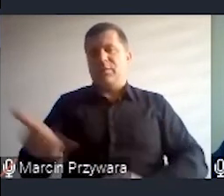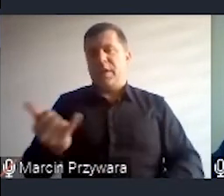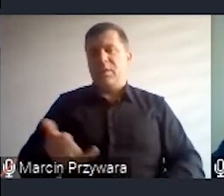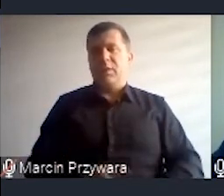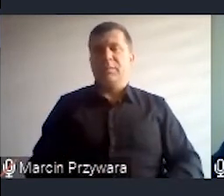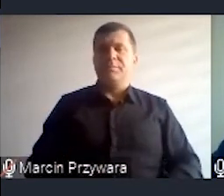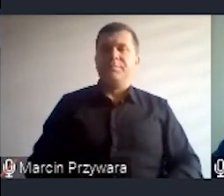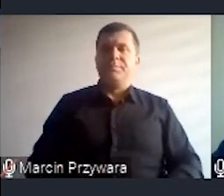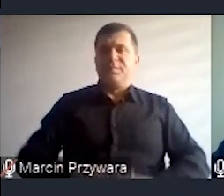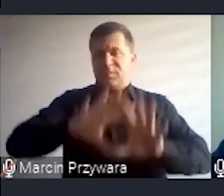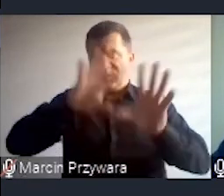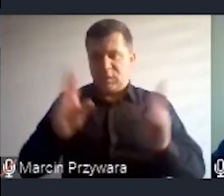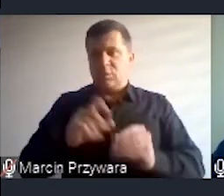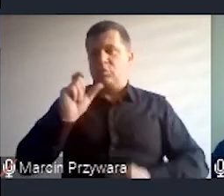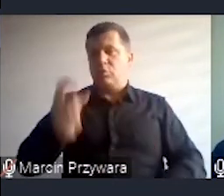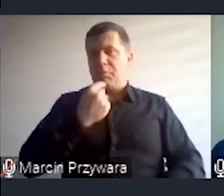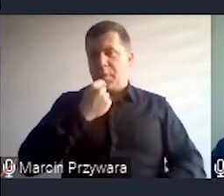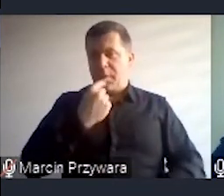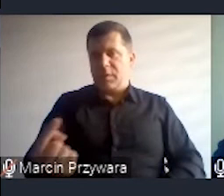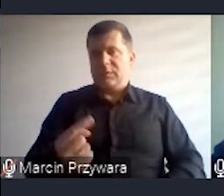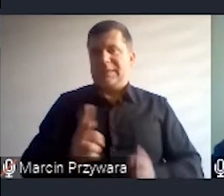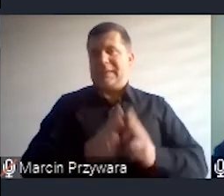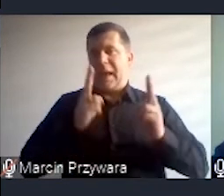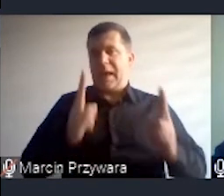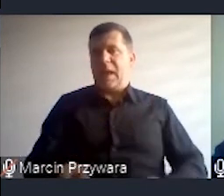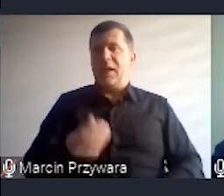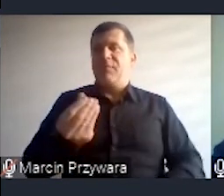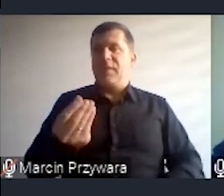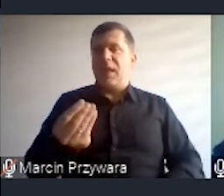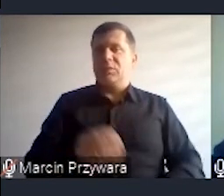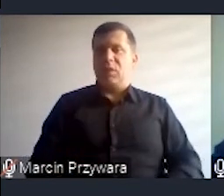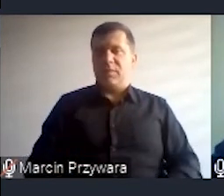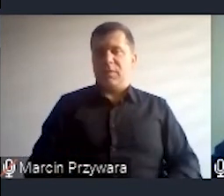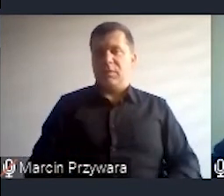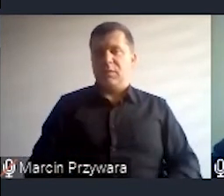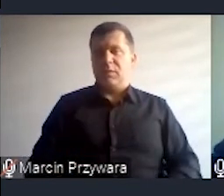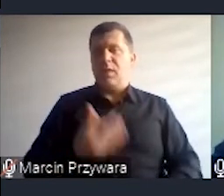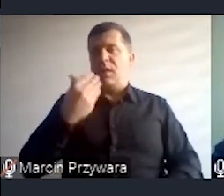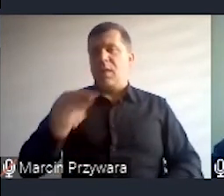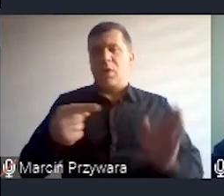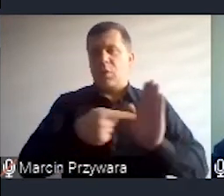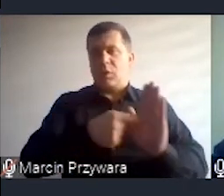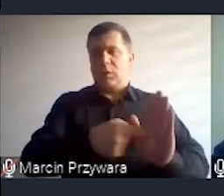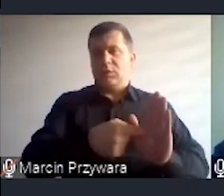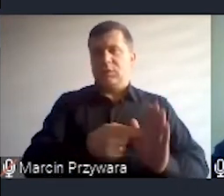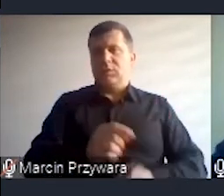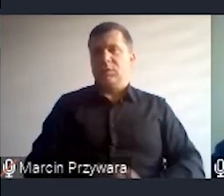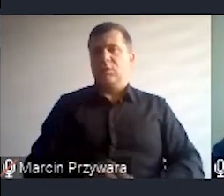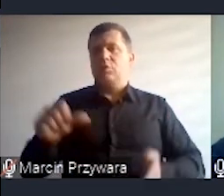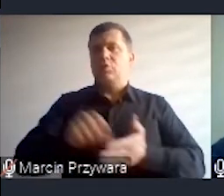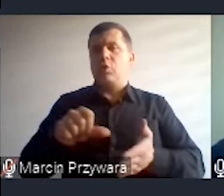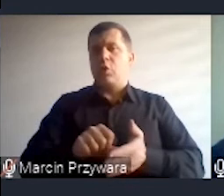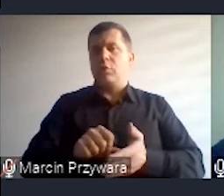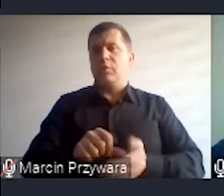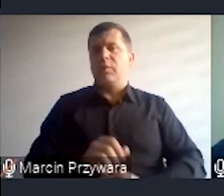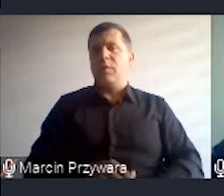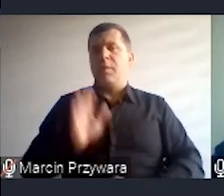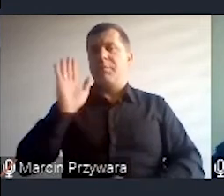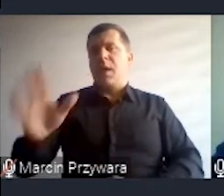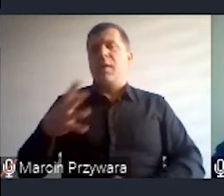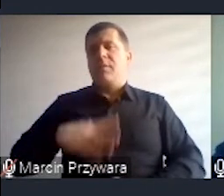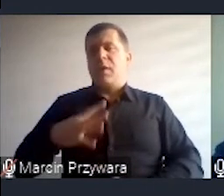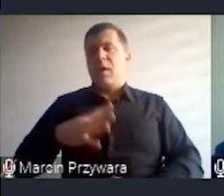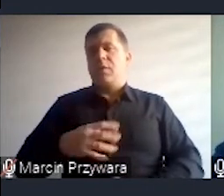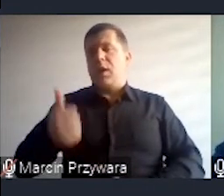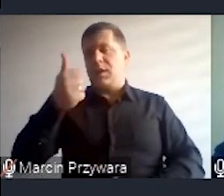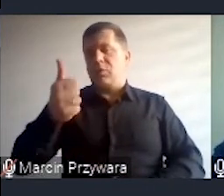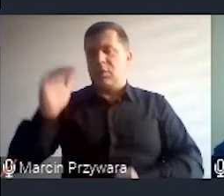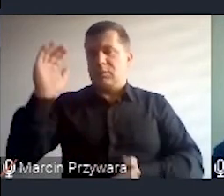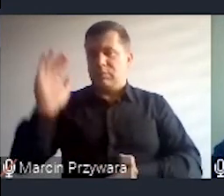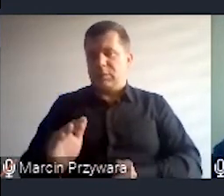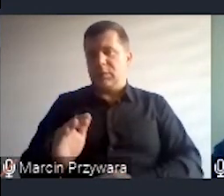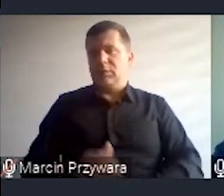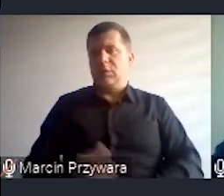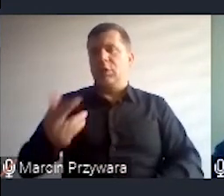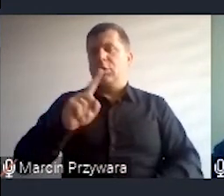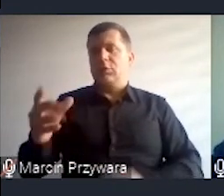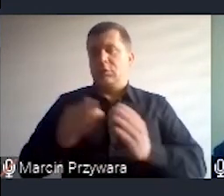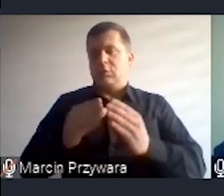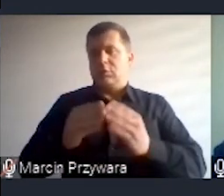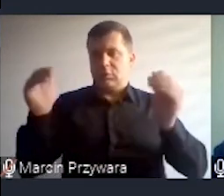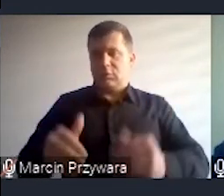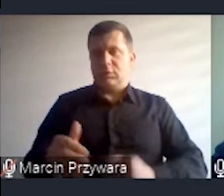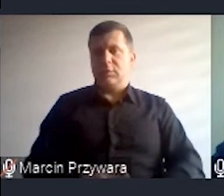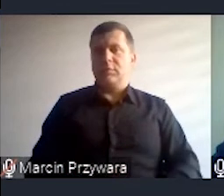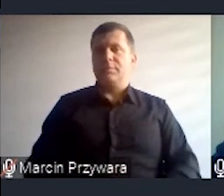Wszystko co powiedziałem w zakresu finansowania nie dotyczy środków, które mają wartość jednostkową mniejszą niż 10 000.